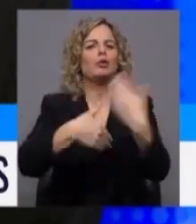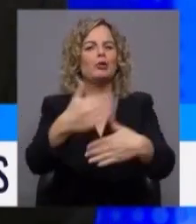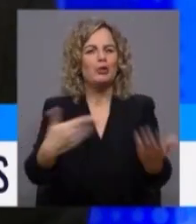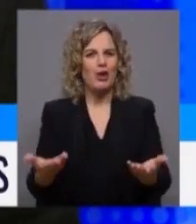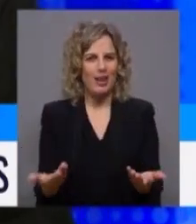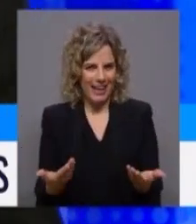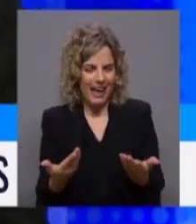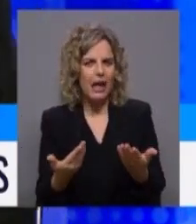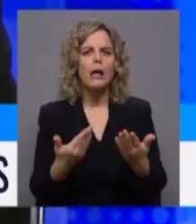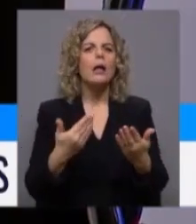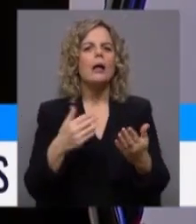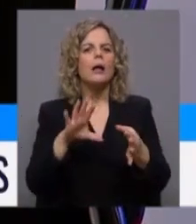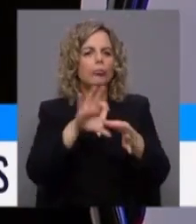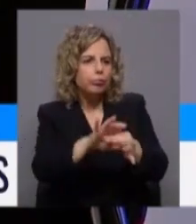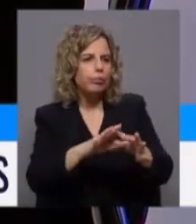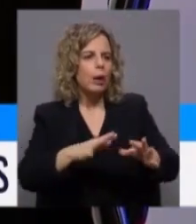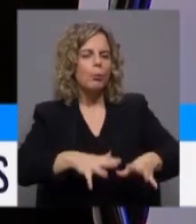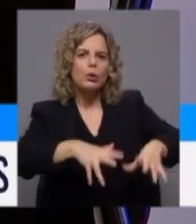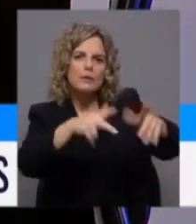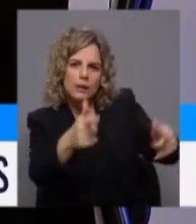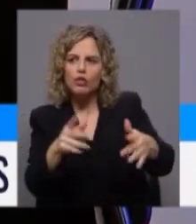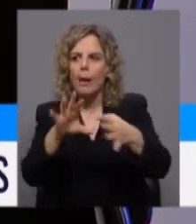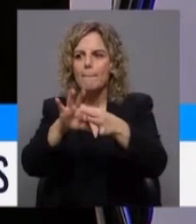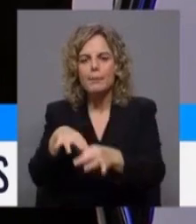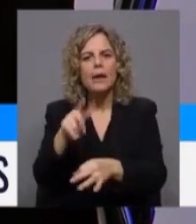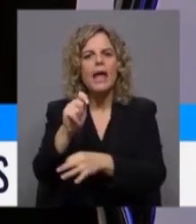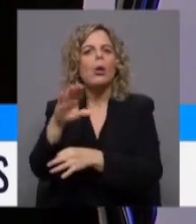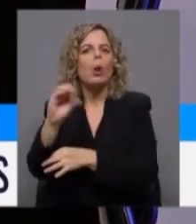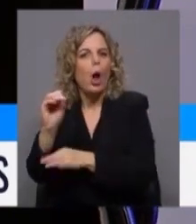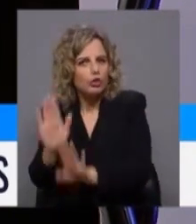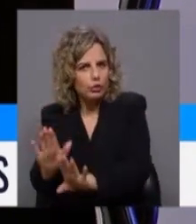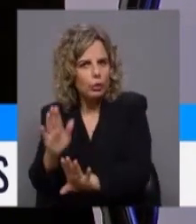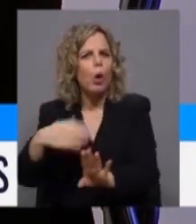campo progressista e ecológico. Nós já sabemos a política que temos. A política do bota-abaixo